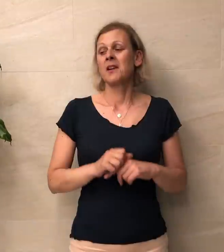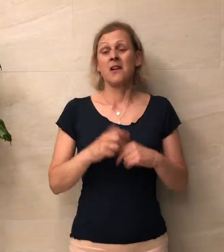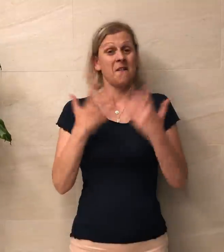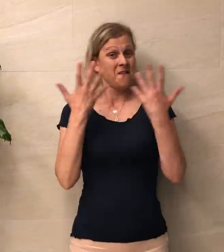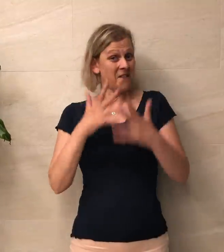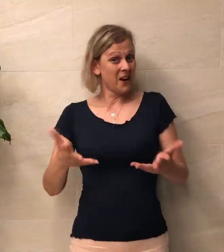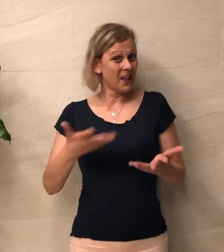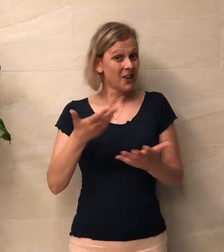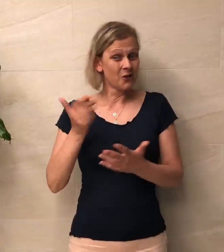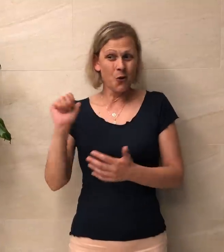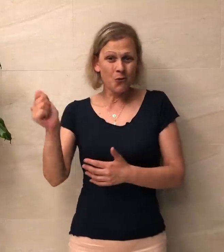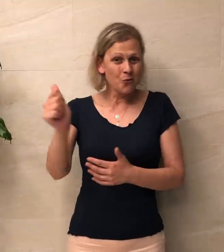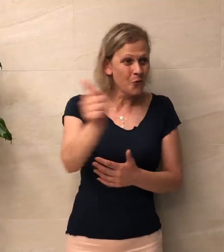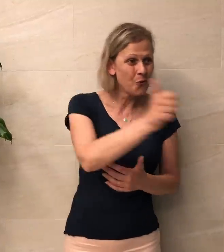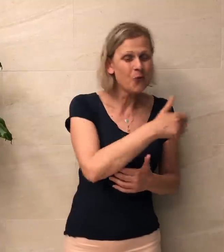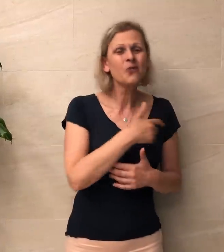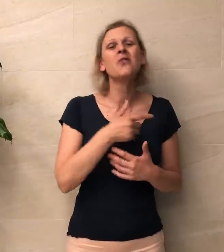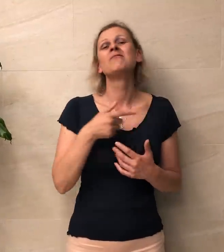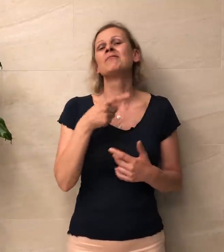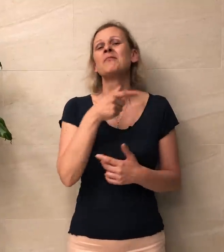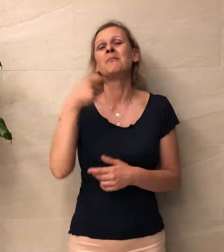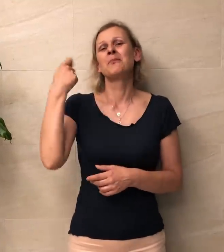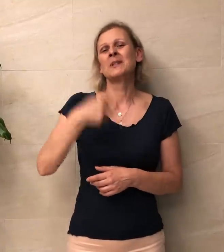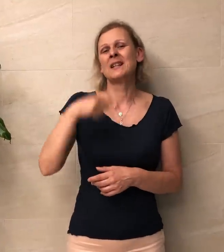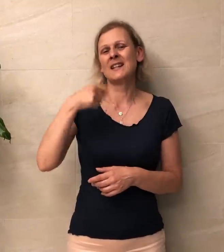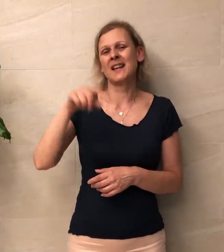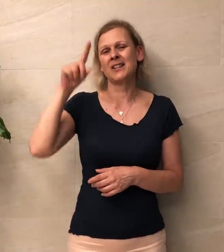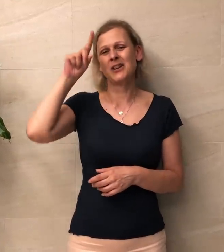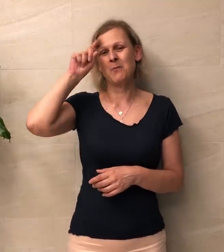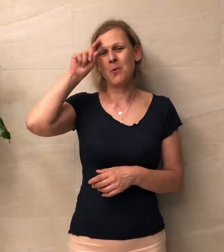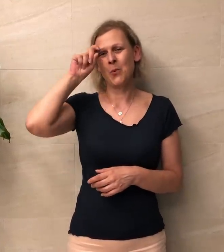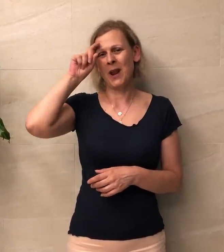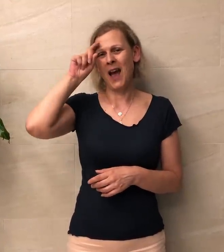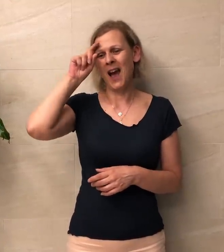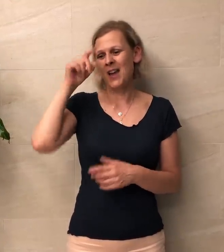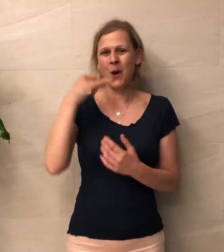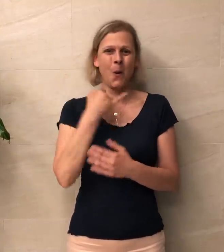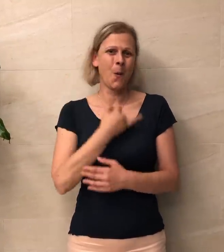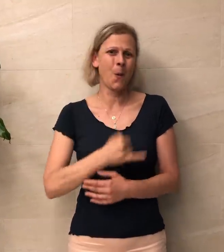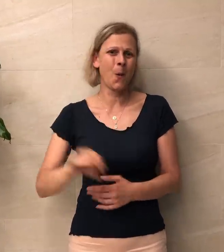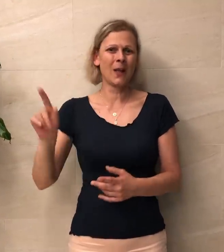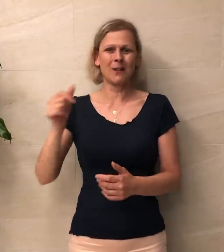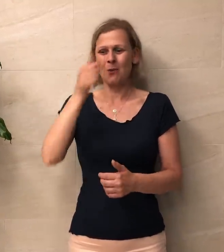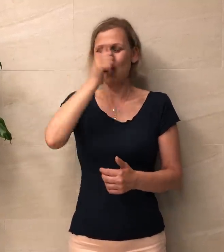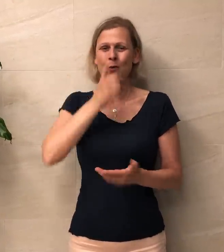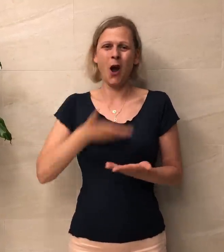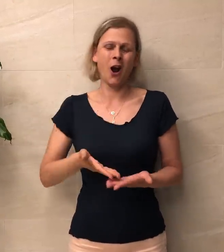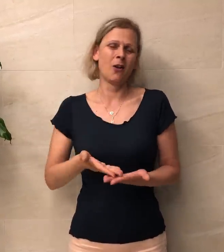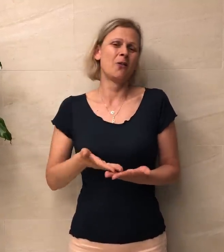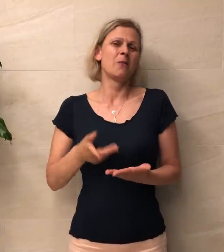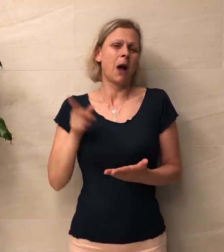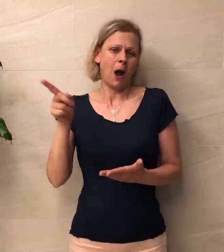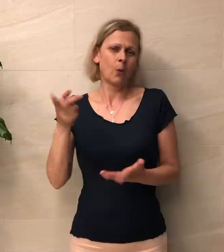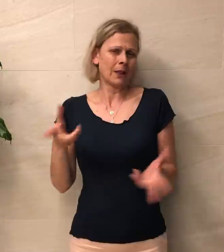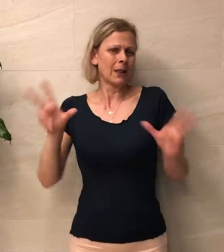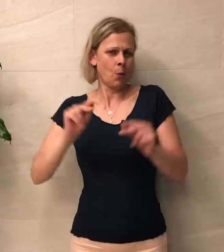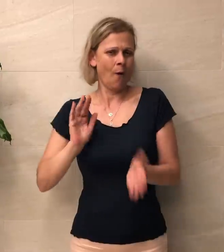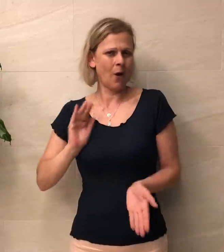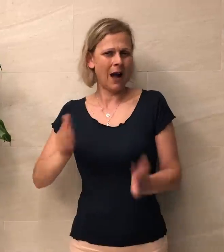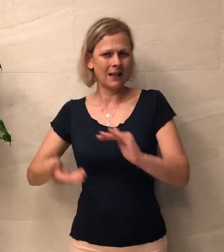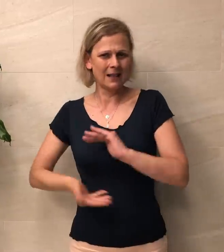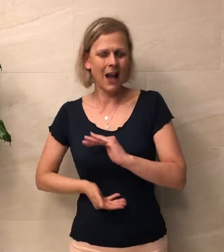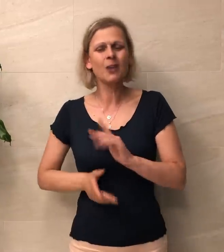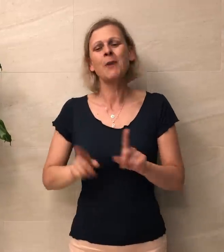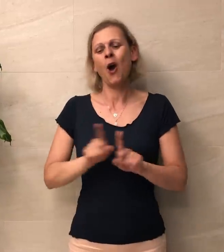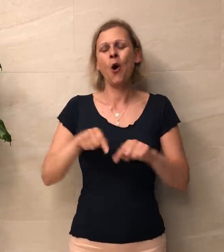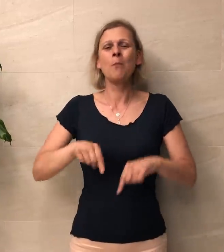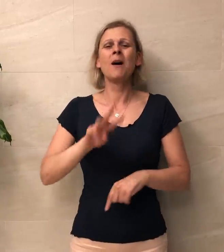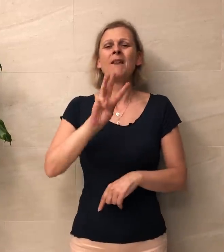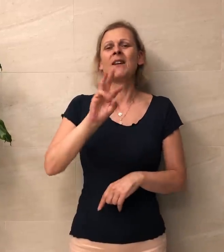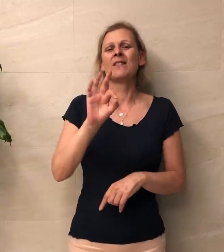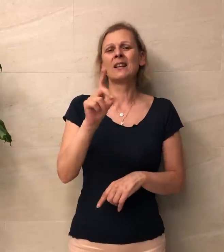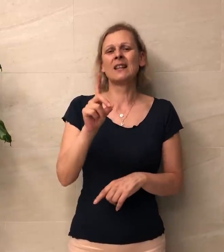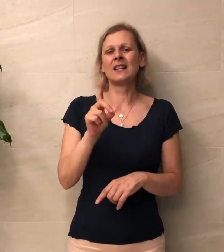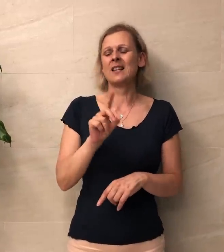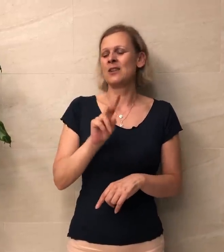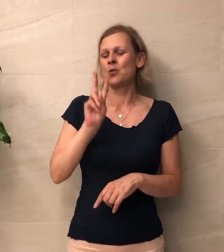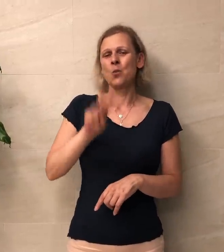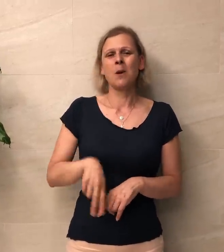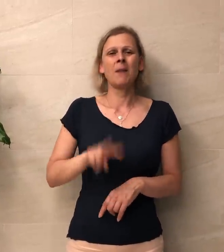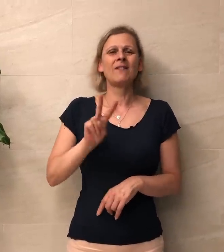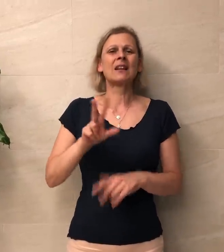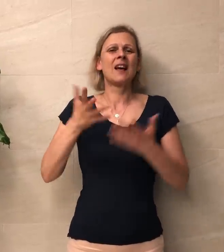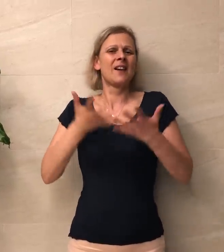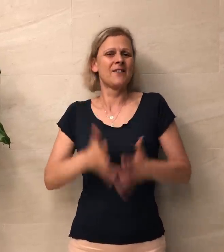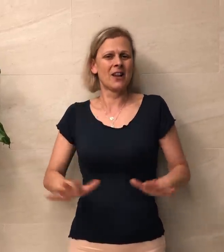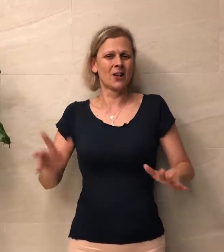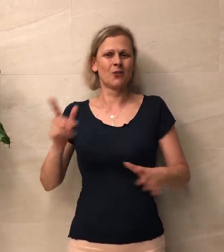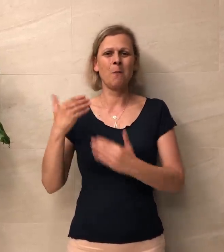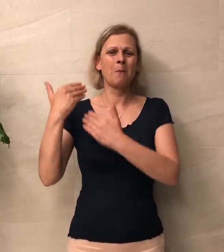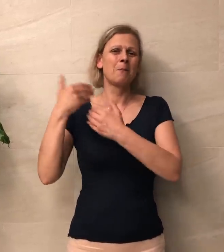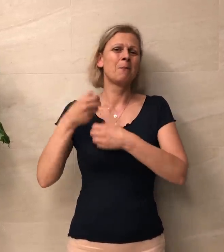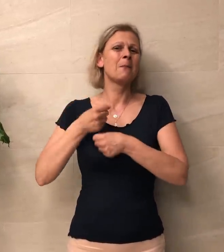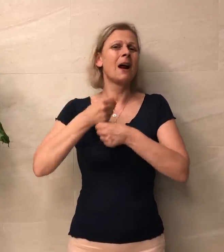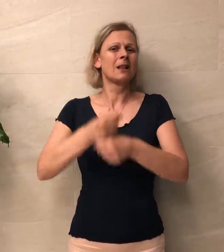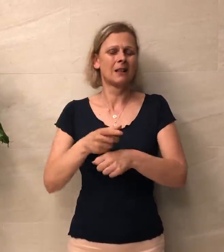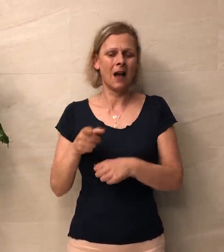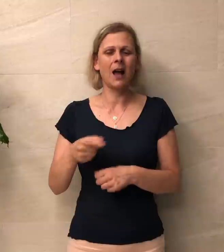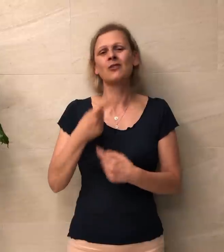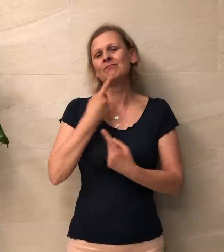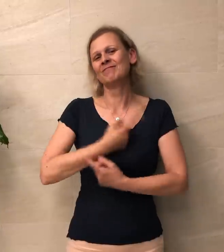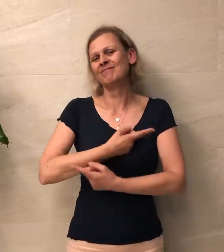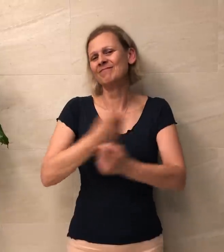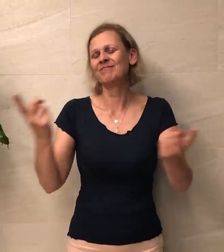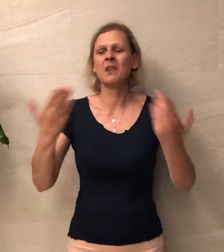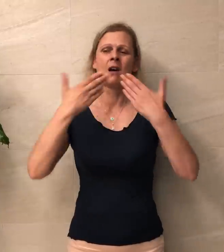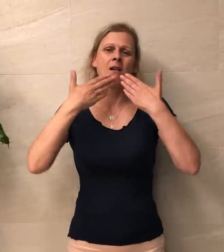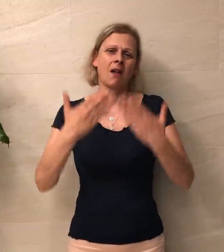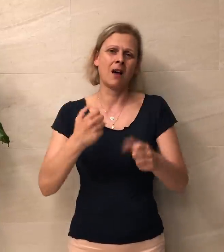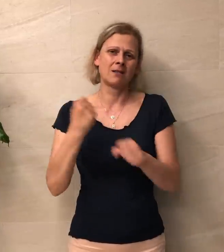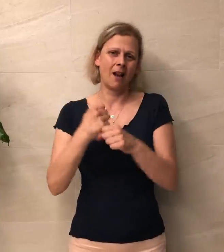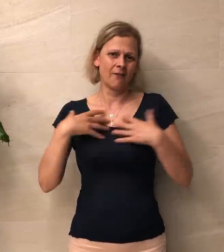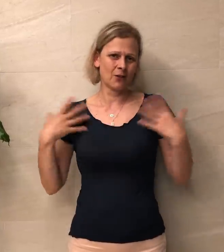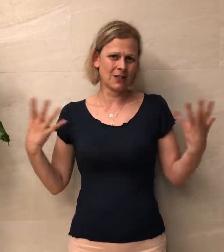In conclusione il Presidente Murray, che è al termine del proprio mandato ma che ha ripresentato la propria candidatura, ha ringraziato i presenti per i lavori